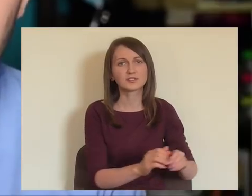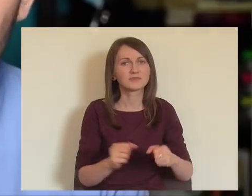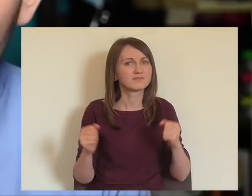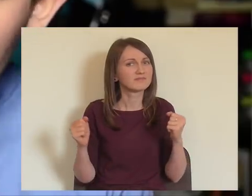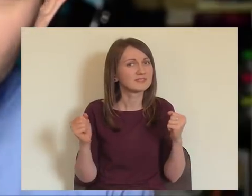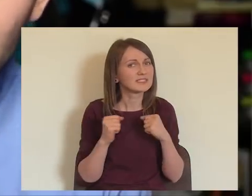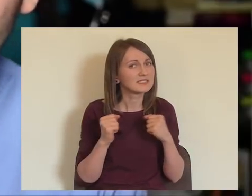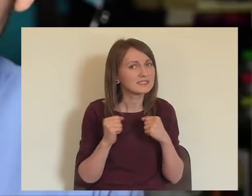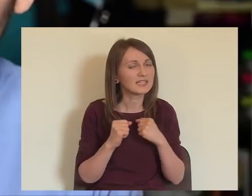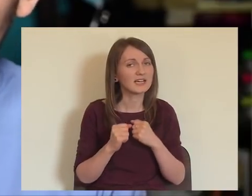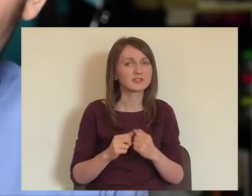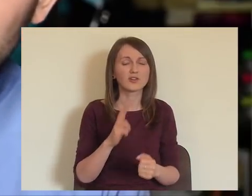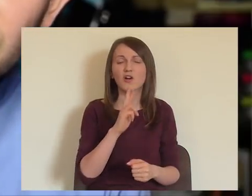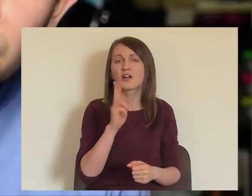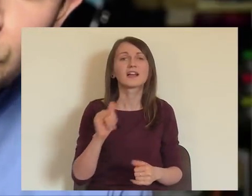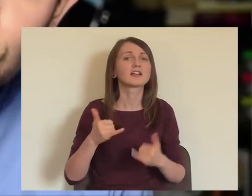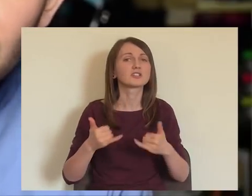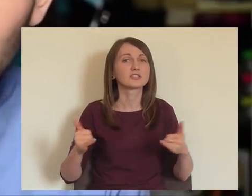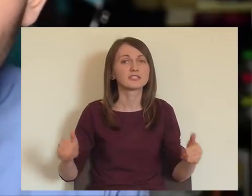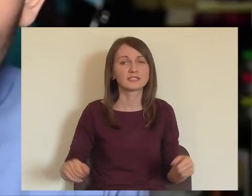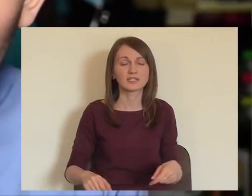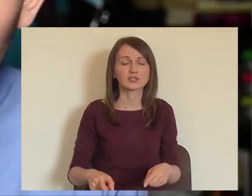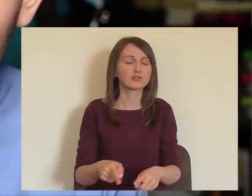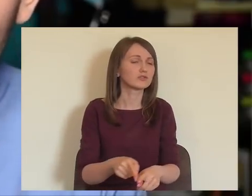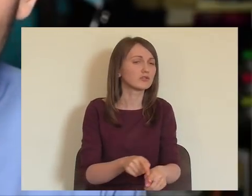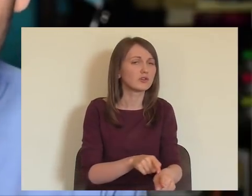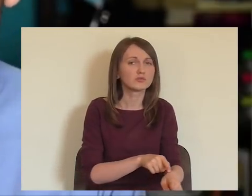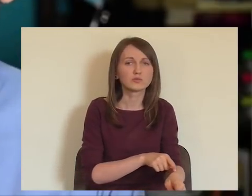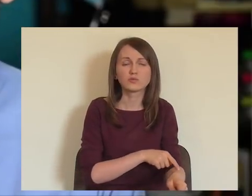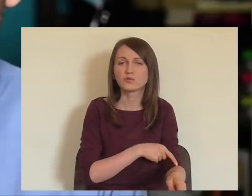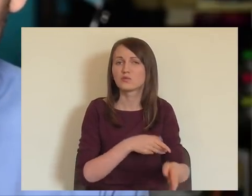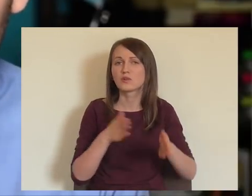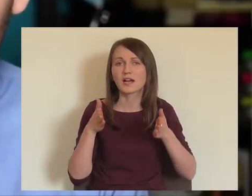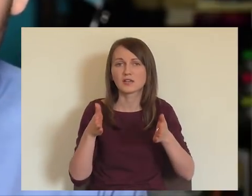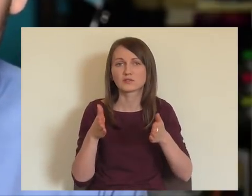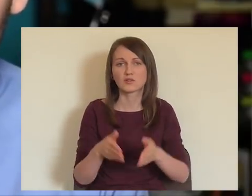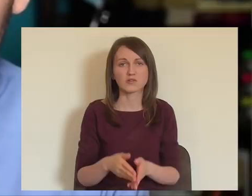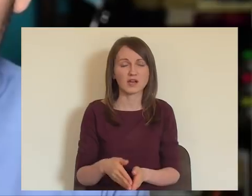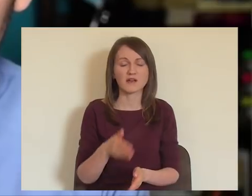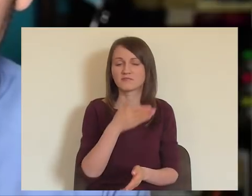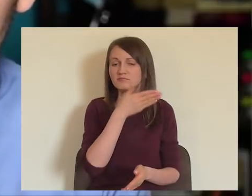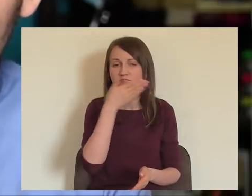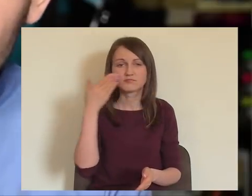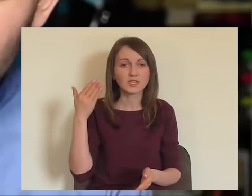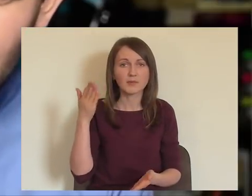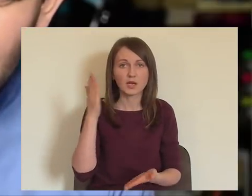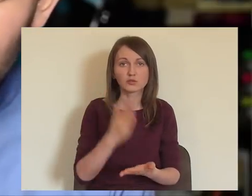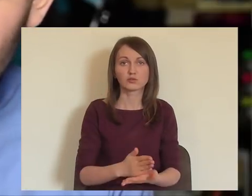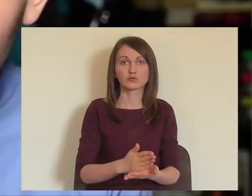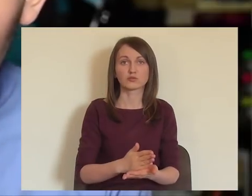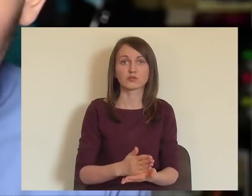To jest proces, który trwa - u jednych dłużej, u innych krócej - ale z założenia ma trwać, więc jak ktoś ma przekonanie,